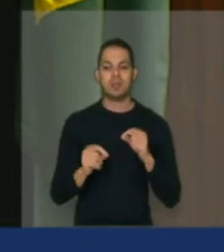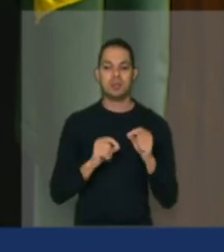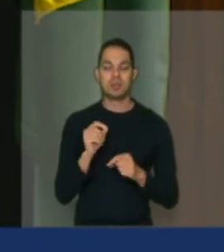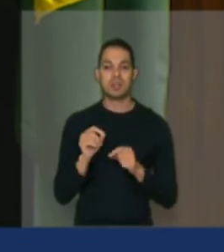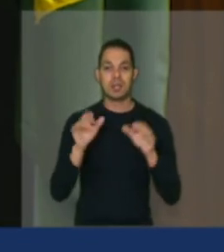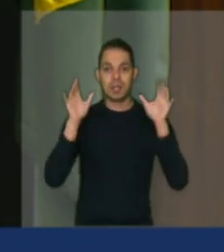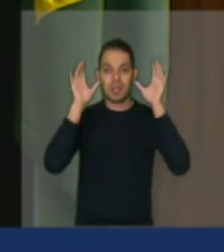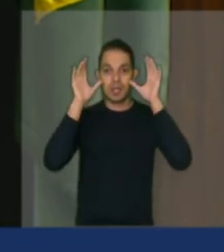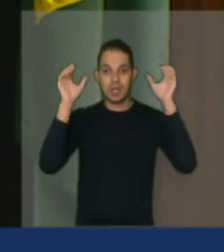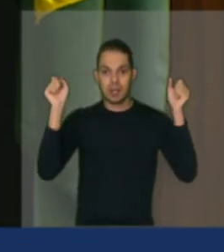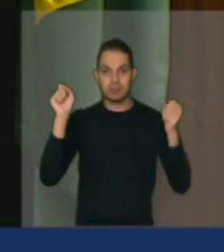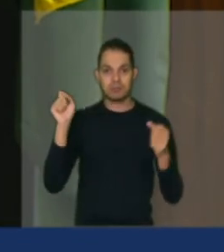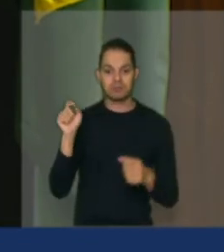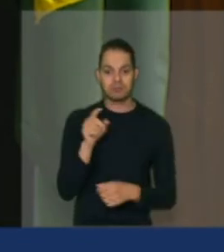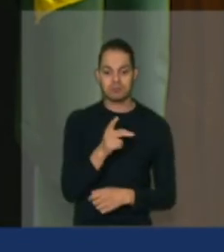IMPORTANTE QUE ESSES TRIBUNAIS